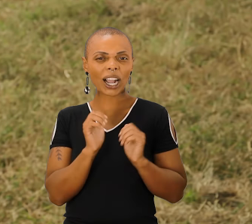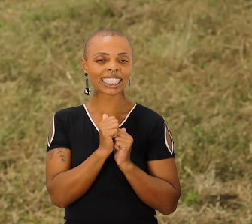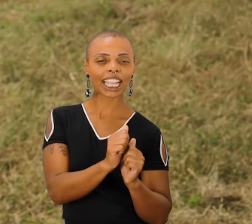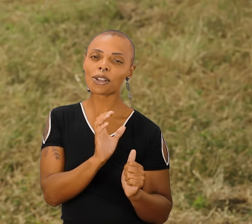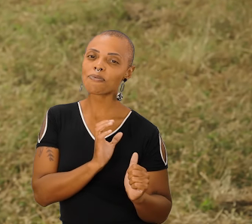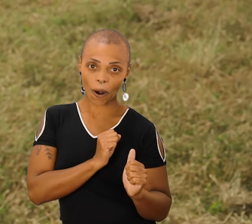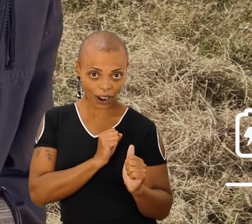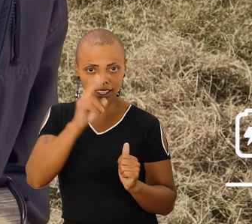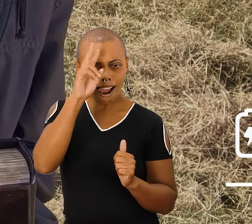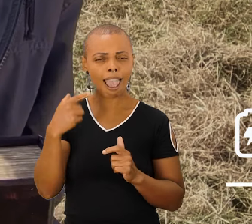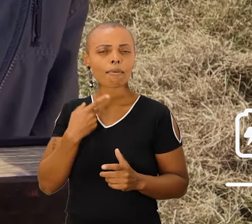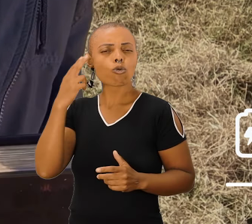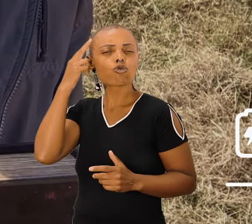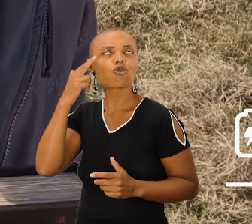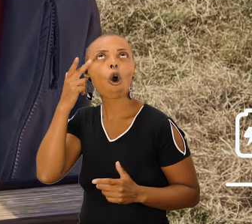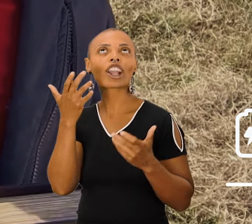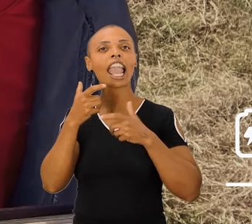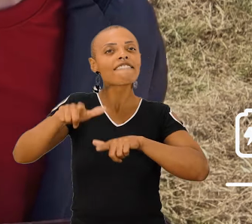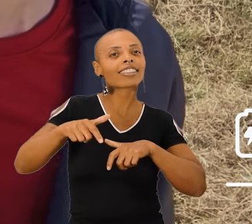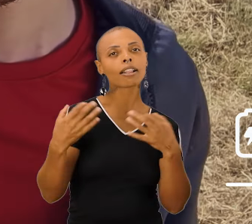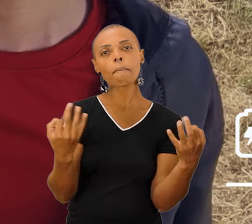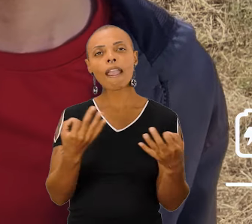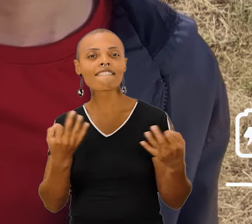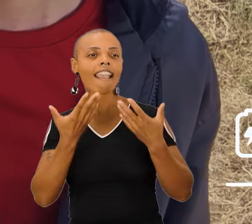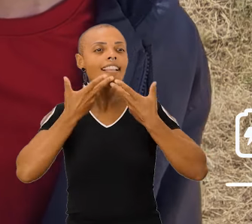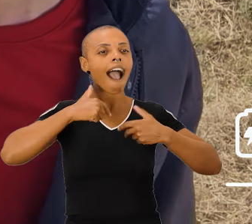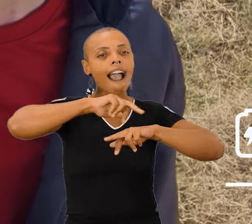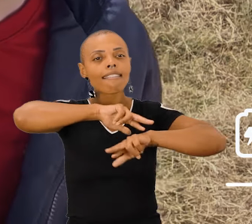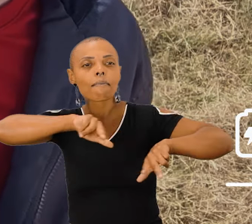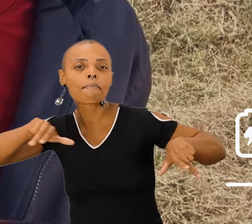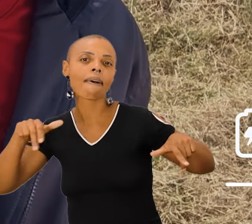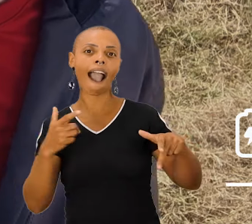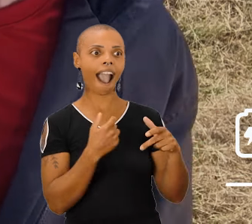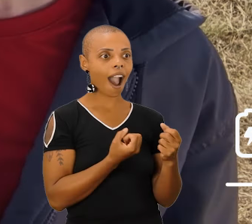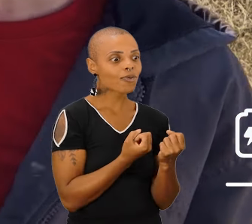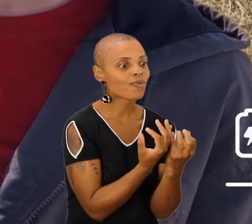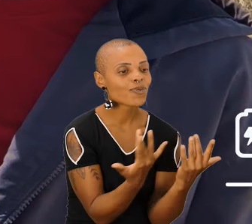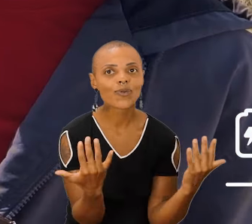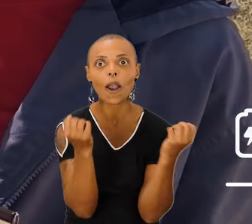Lembram daquele meu sonho de ter uma fazenda perfeita, cheia de animais, plantações, floresta e tudo de mais lindo?